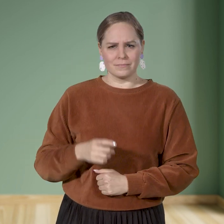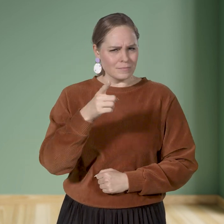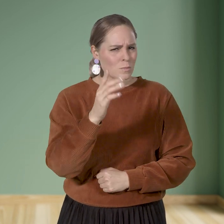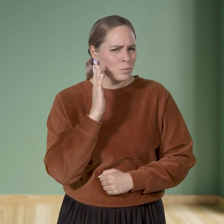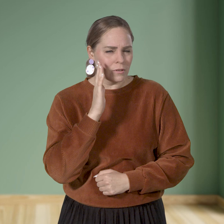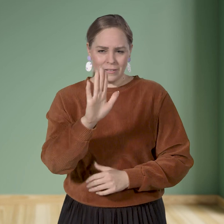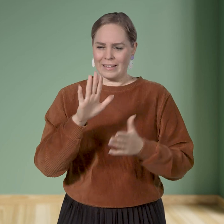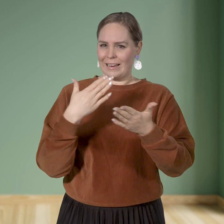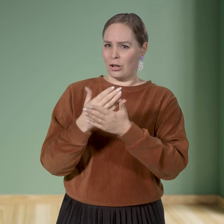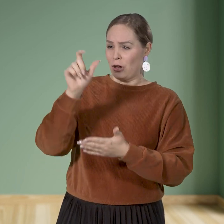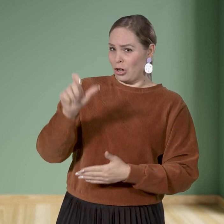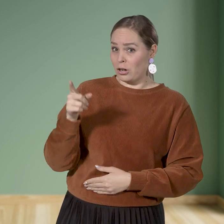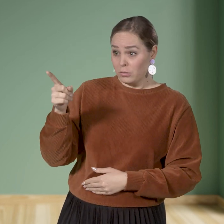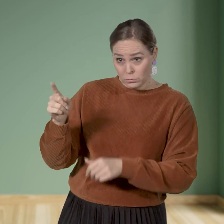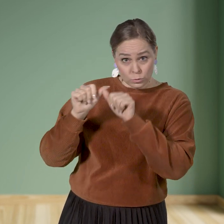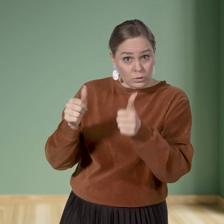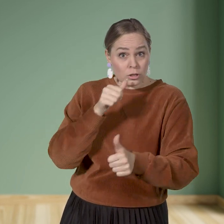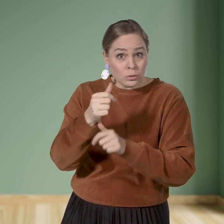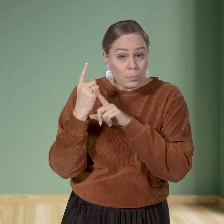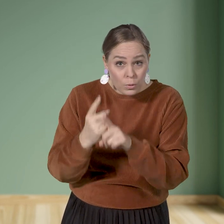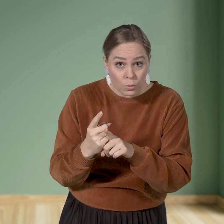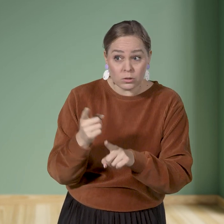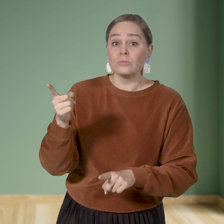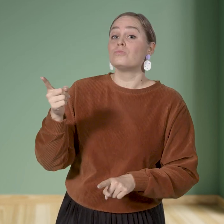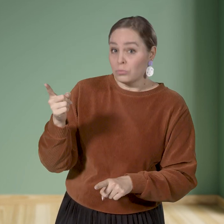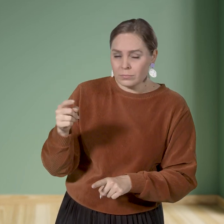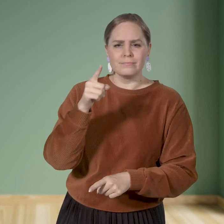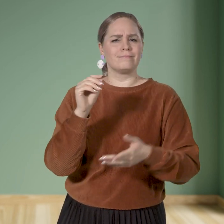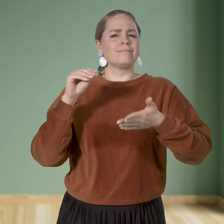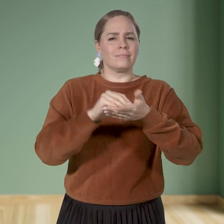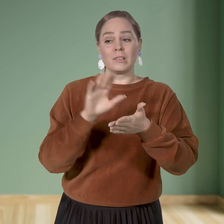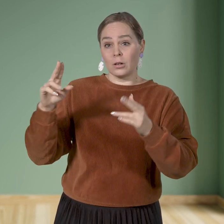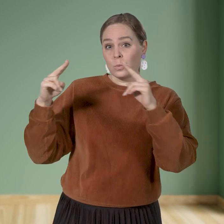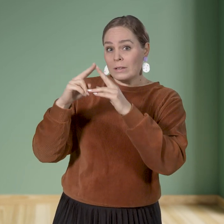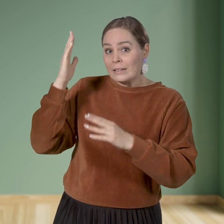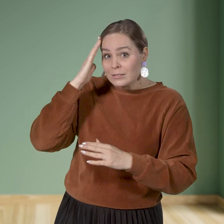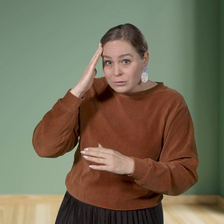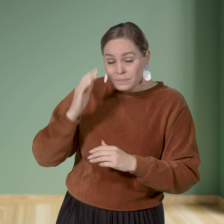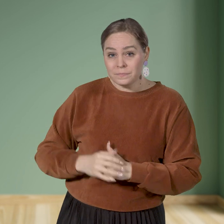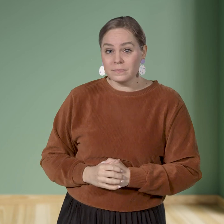Pyydäthän ehdokkaasi suostumusta mukaan osallistumiseen - ja liität viestiin myös hänen yhteystietonsa.